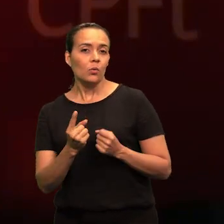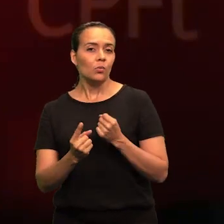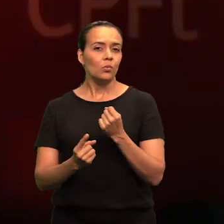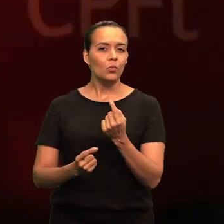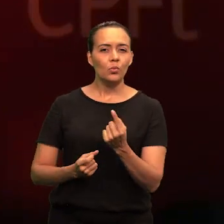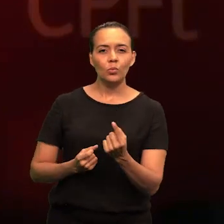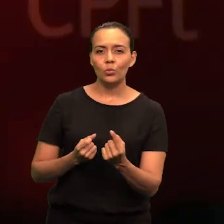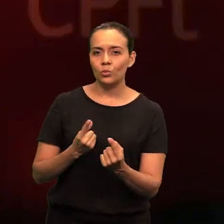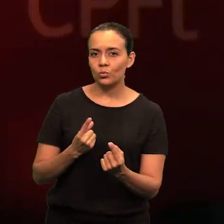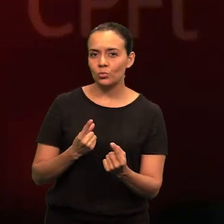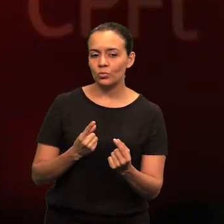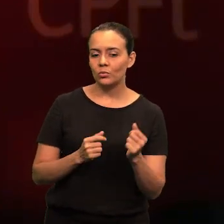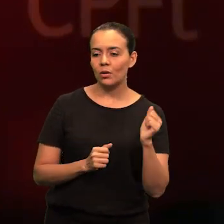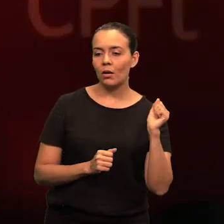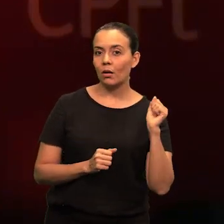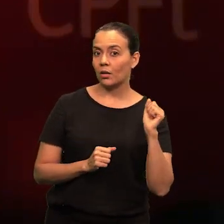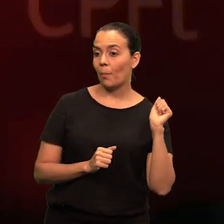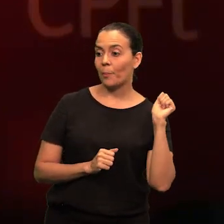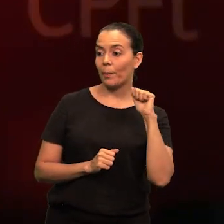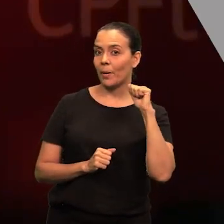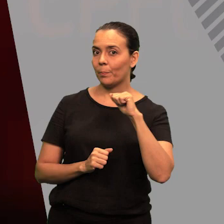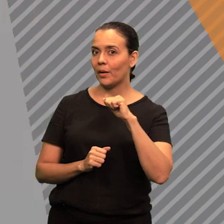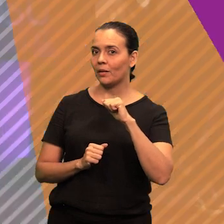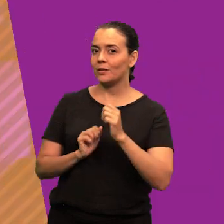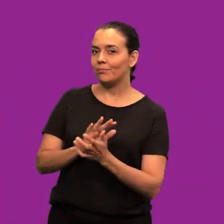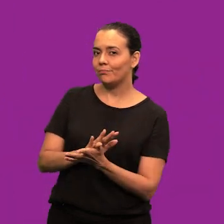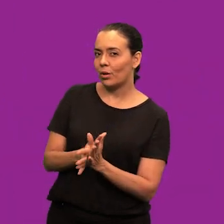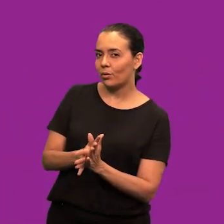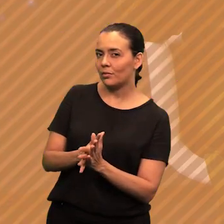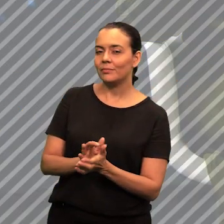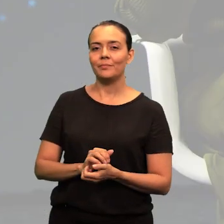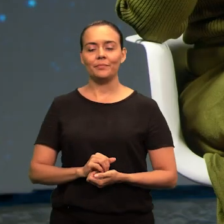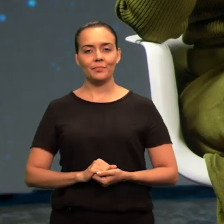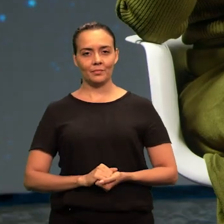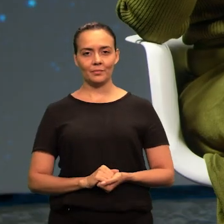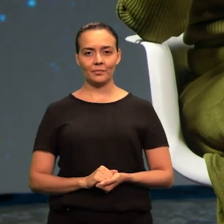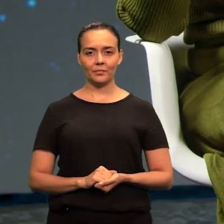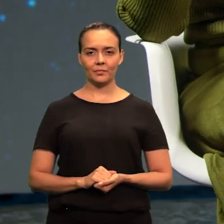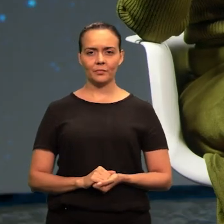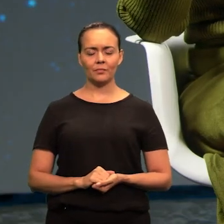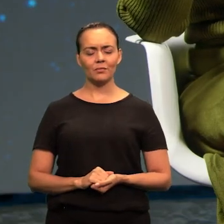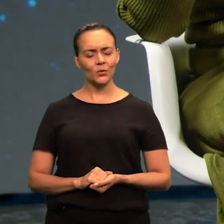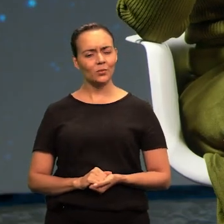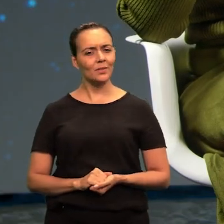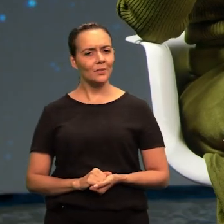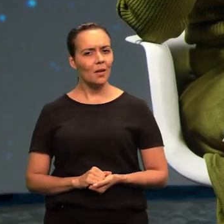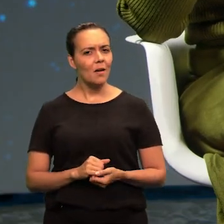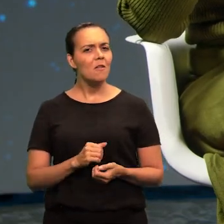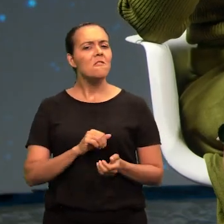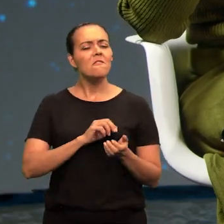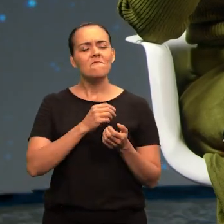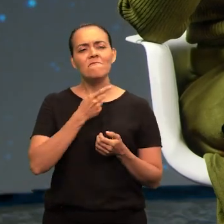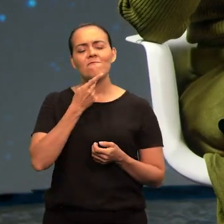foram aqueles que iam bater na porta dos outros. [Mariléa de Almeida] Muitas camadas aqui,